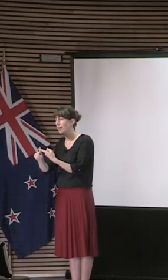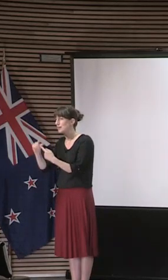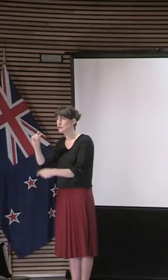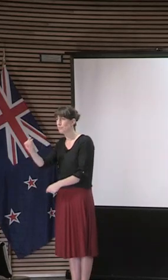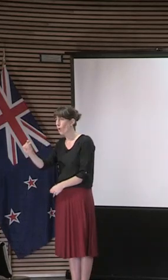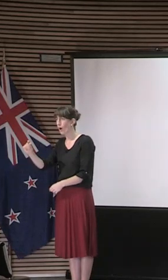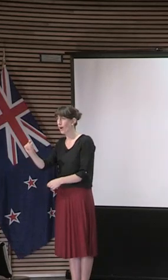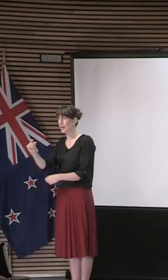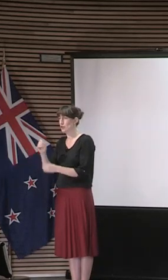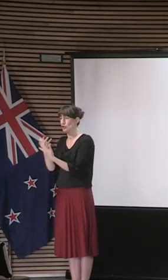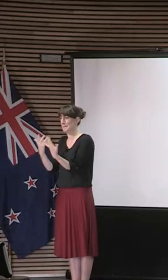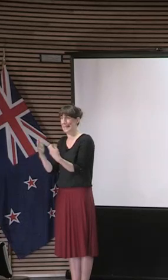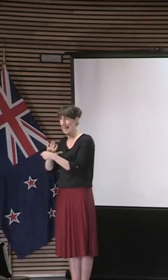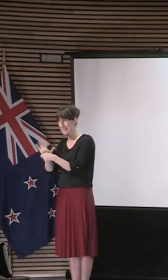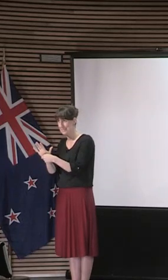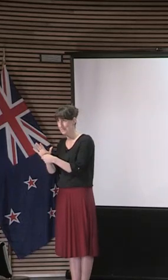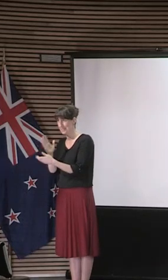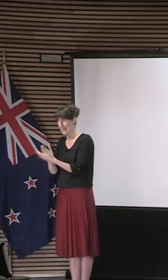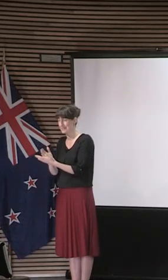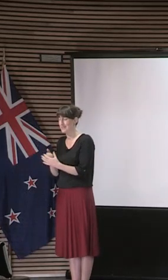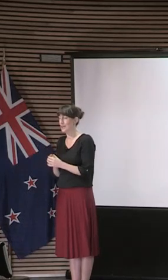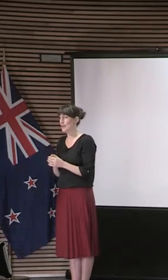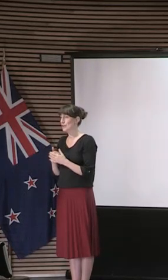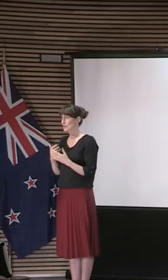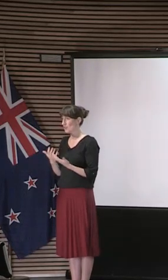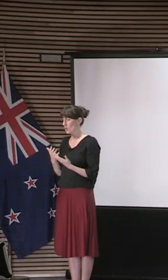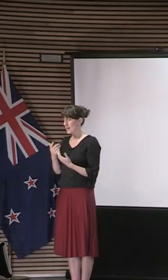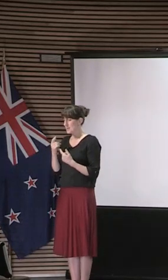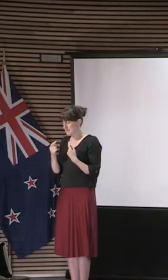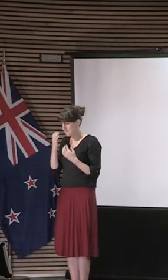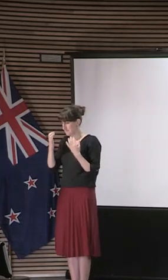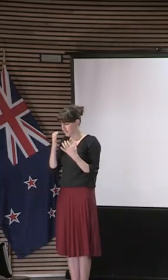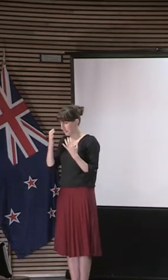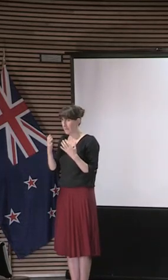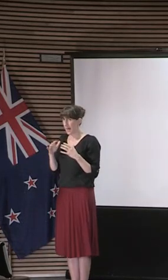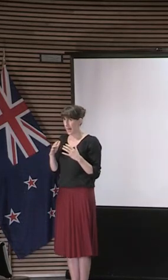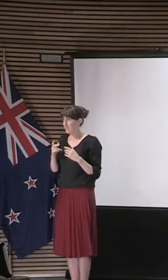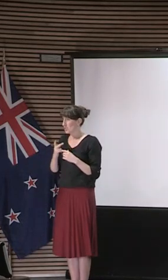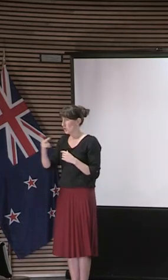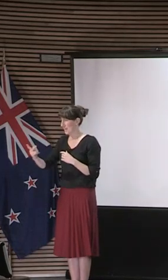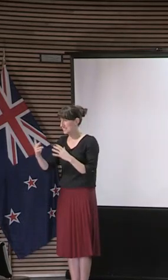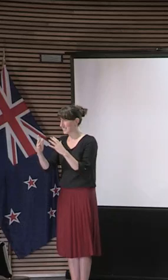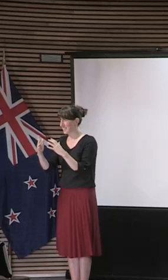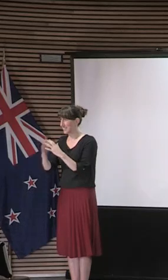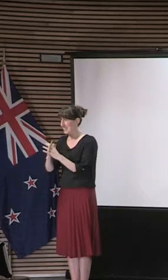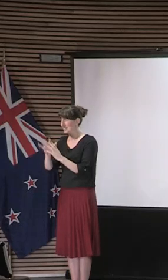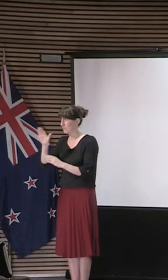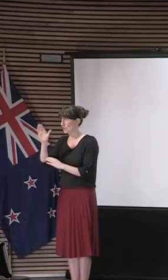whakaaro ko te turanga i runga i nga korero i a tatou, ma te mahara, i te wa i tu ai matou ki te pokap. whakarite tuuturu hauora motu, he iti ake i te 300 nga take o tenei mate, e rima